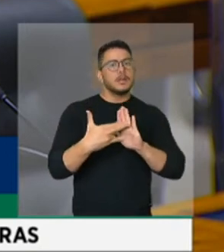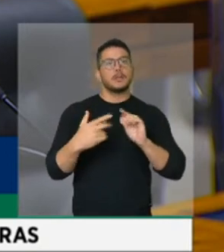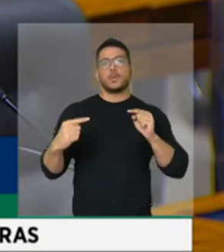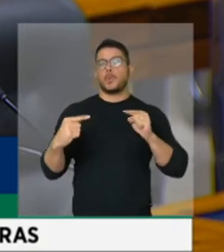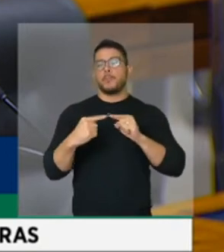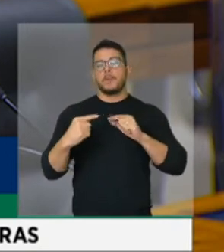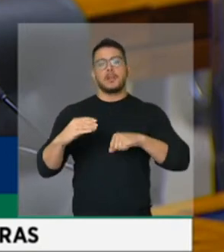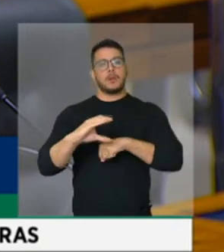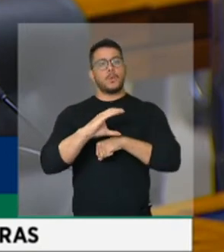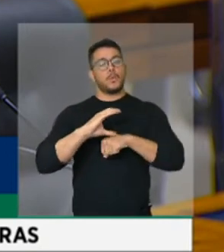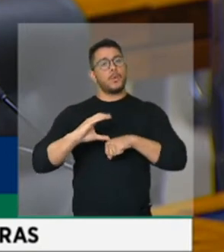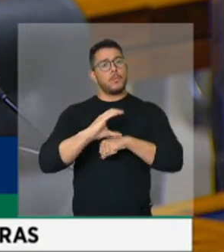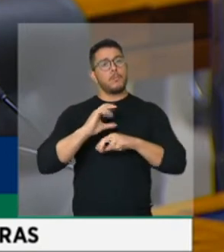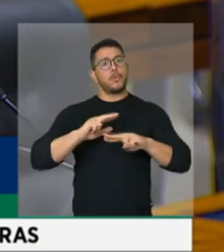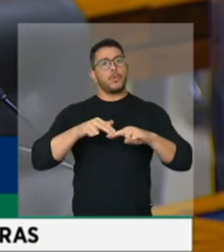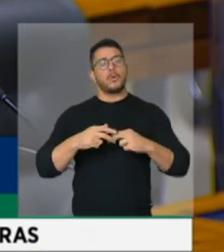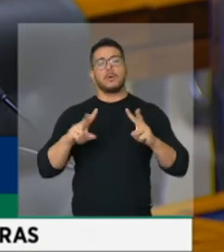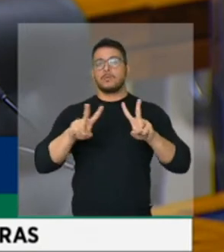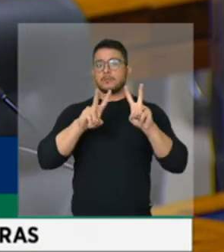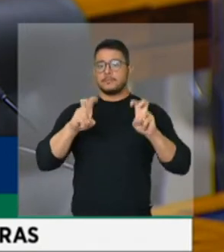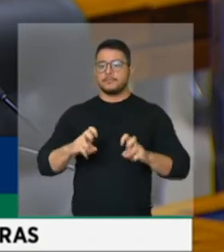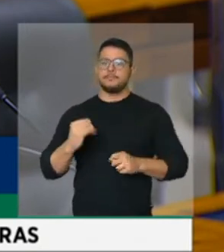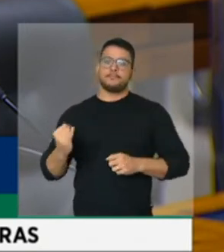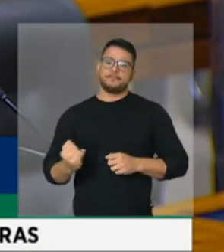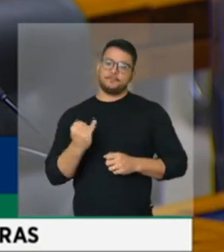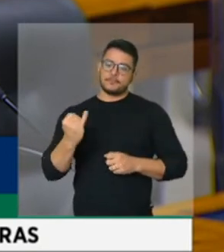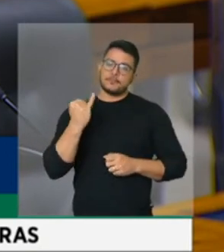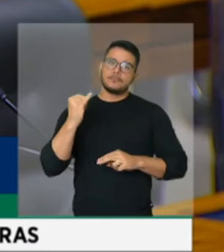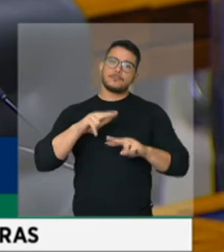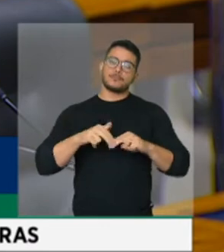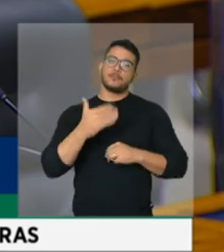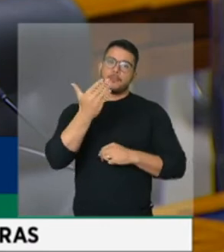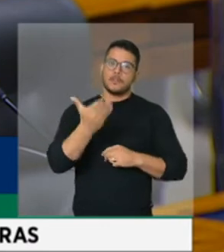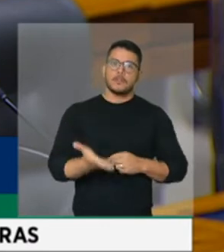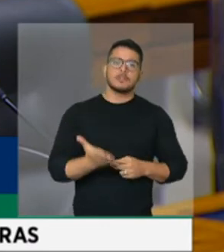CUMPRIMENTO REGIMENTAL, LEGAL, CONSTITUCIONAL, TEMA TÃO IMPORTANTE POLITICAMENTE, VOSSA EXCELÊNCIA SABE DISSO,